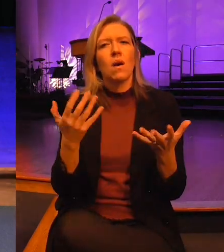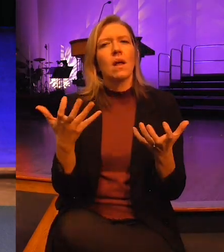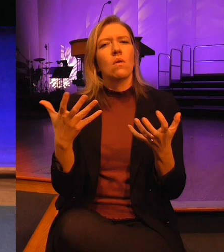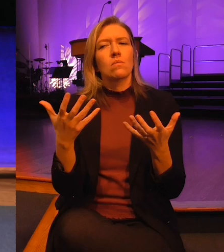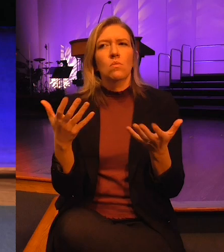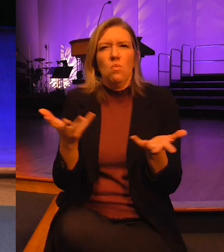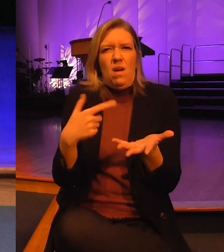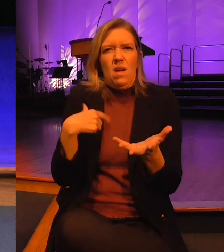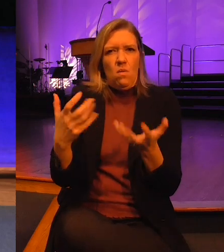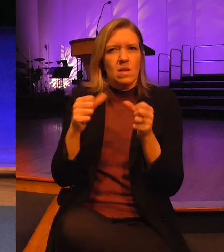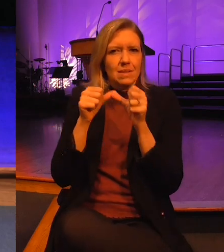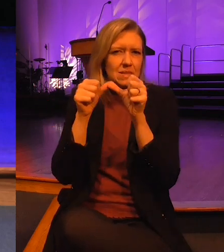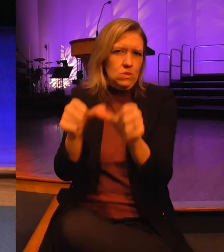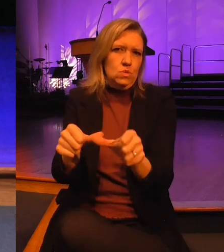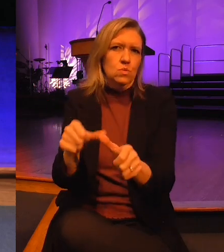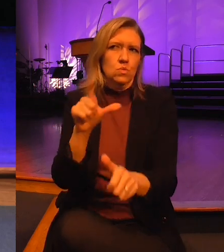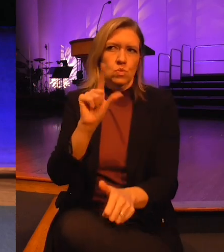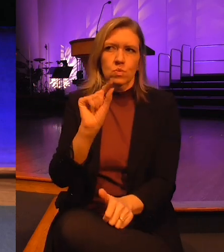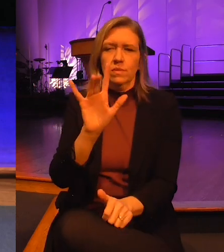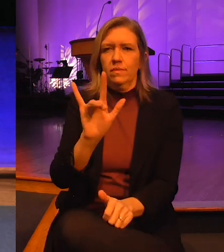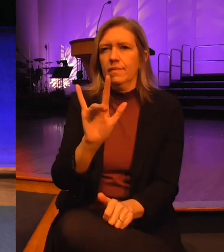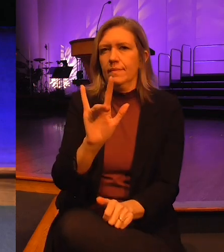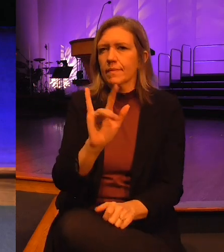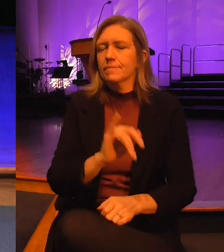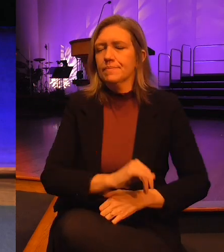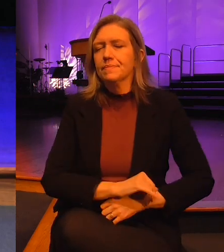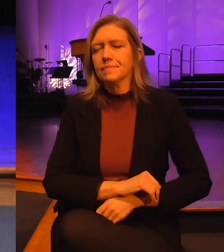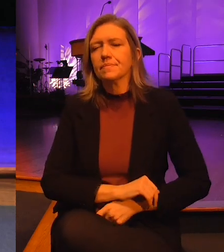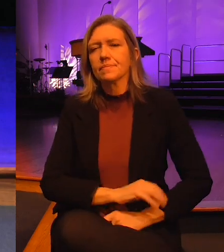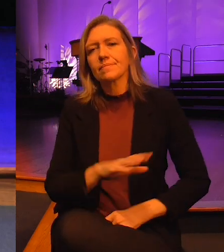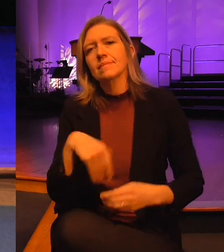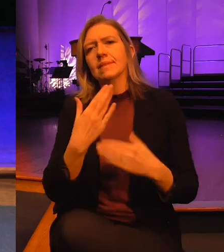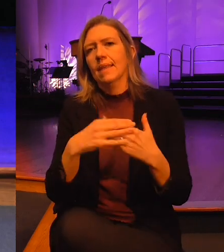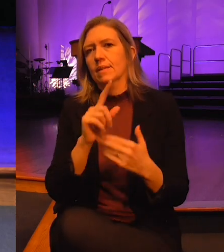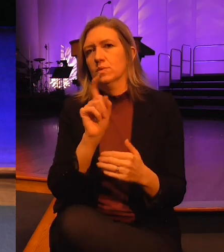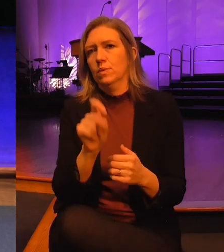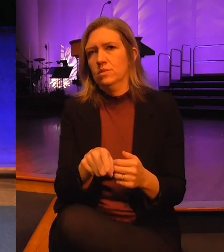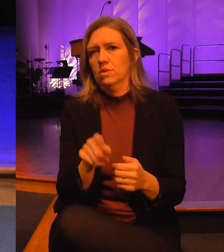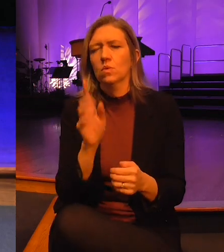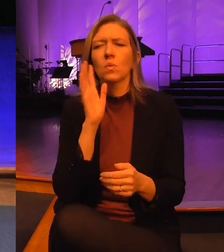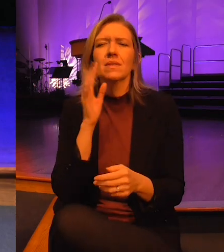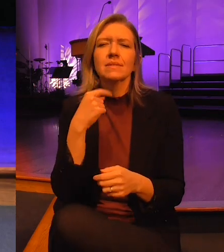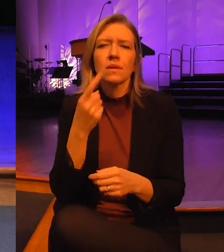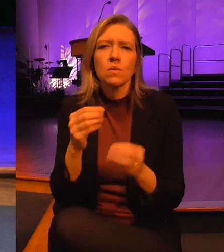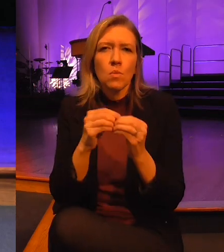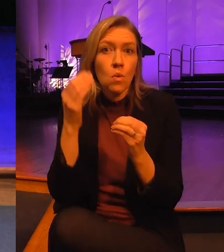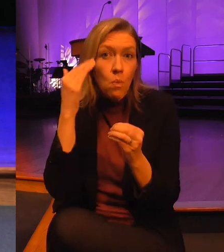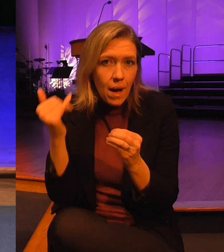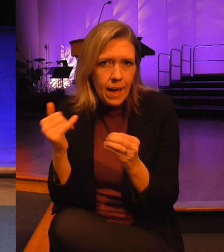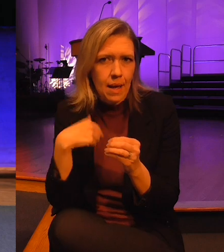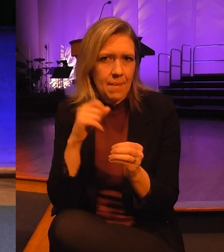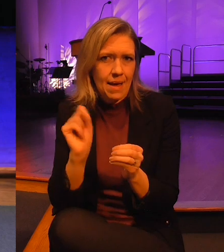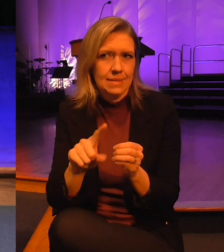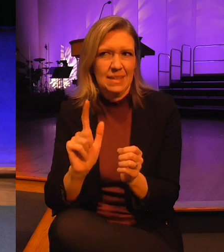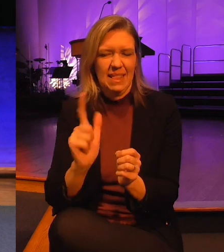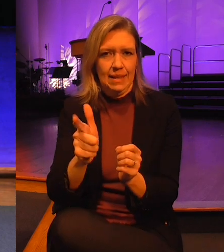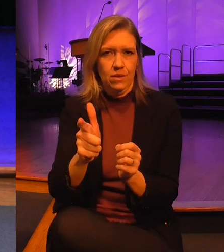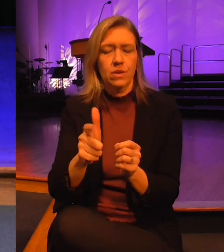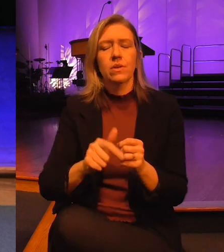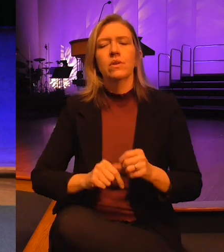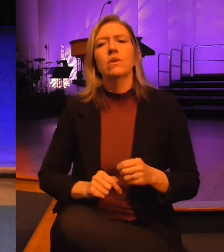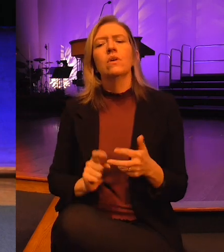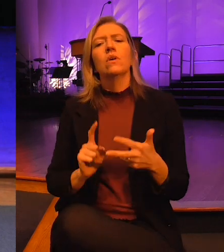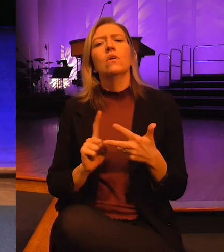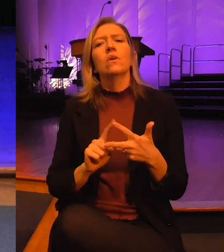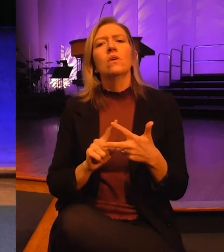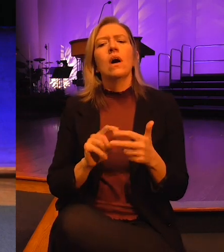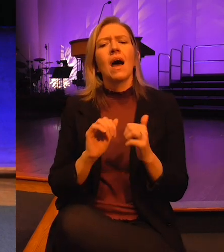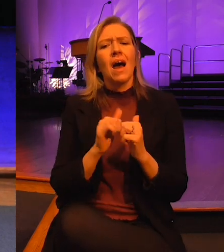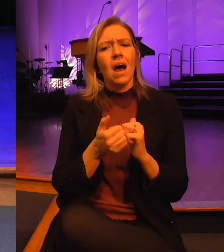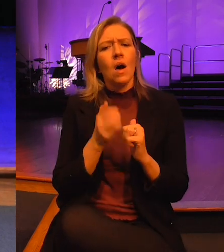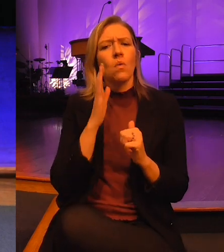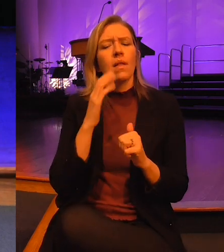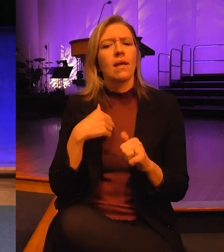la siguiente pregunta y les diré por qué pregunto esto más adelante cómo aceptaré el descanso en 2025 cómo